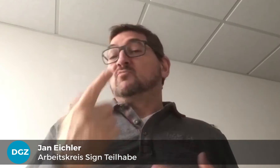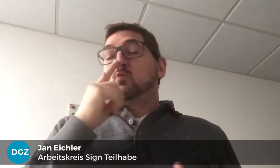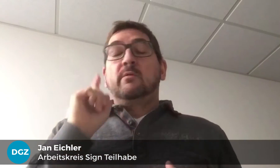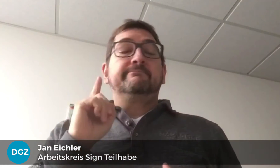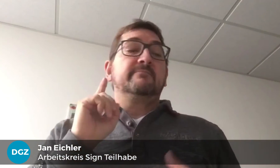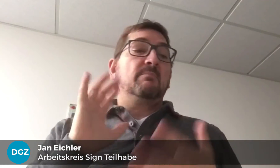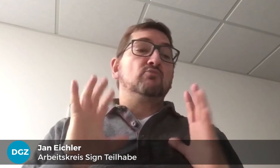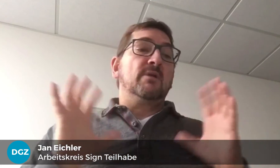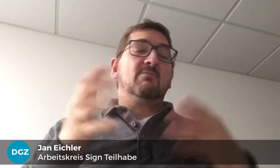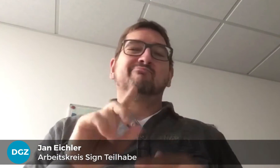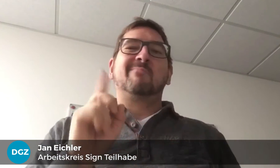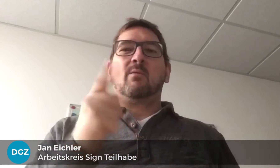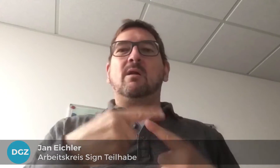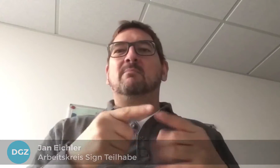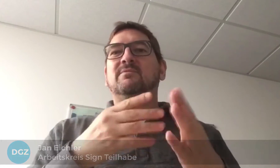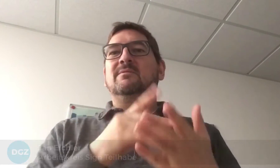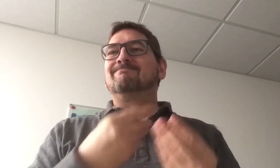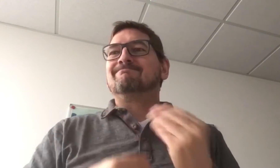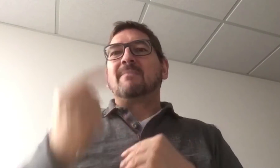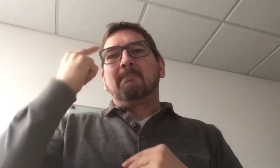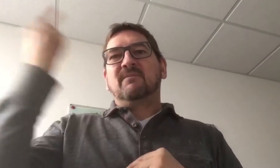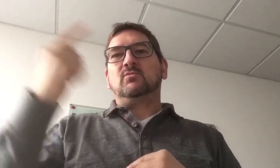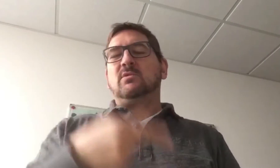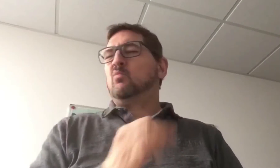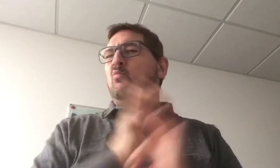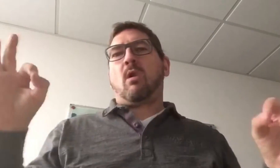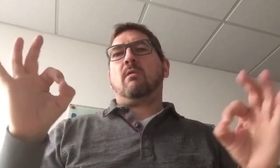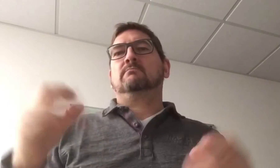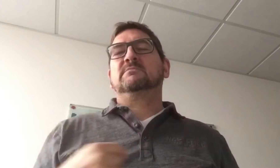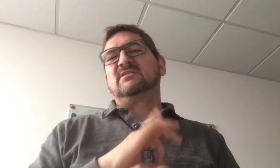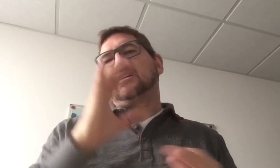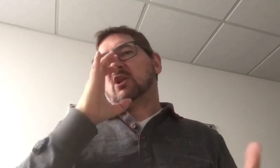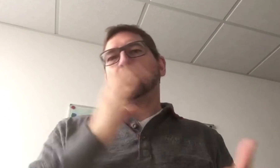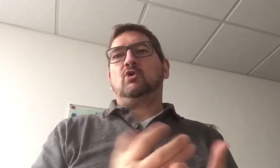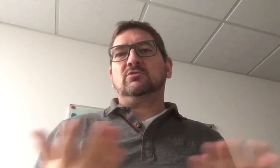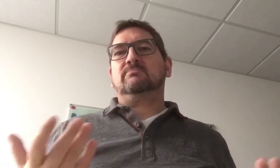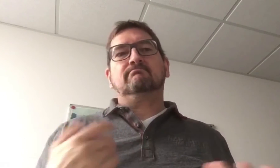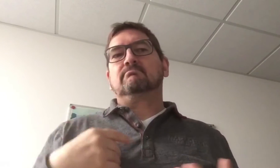Das gilt nicht nur für die Gebärdensprachgemeinschaft, sondern auch für andere Behindertengruppen. Es fehlt einfach das Bewusstsein dafür. Und ich bin sehr enttäuscht.